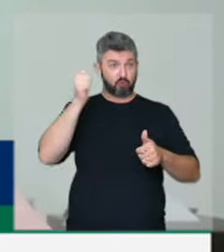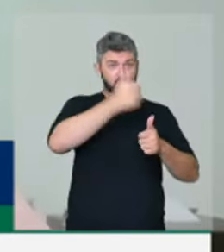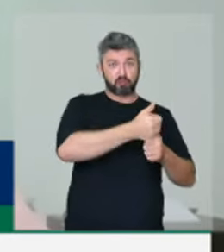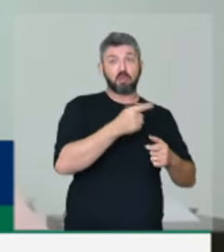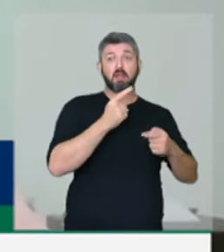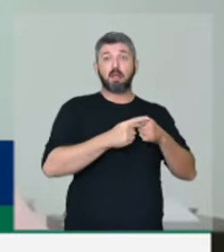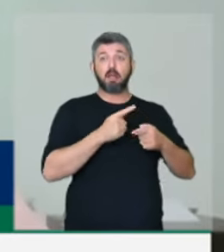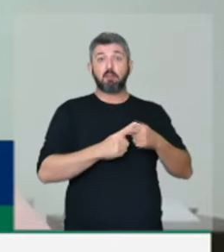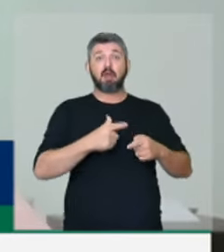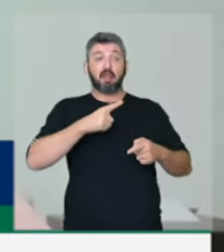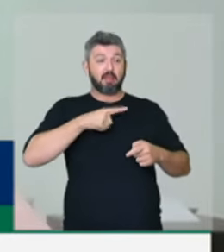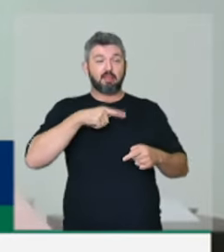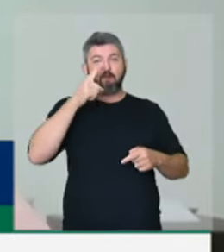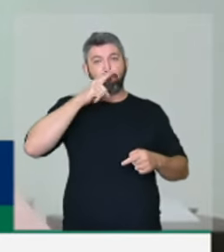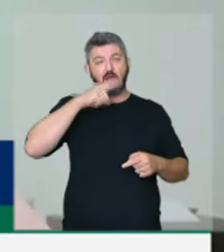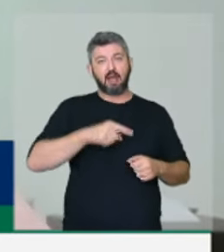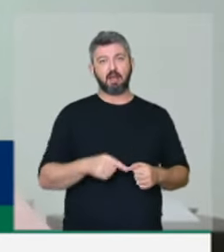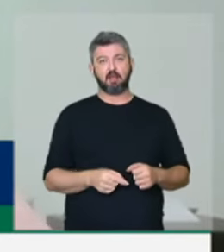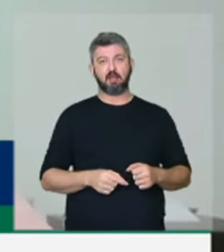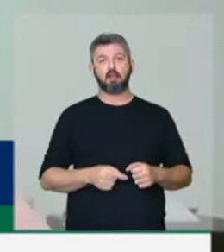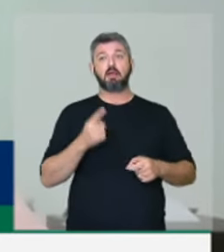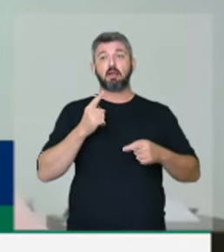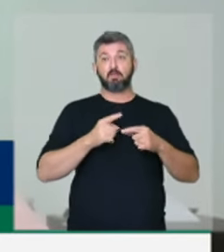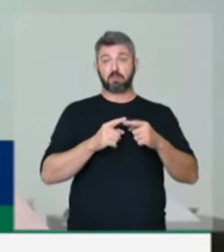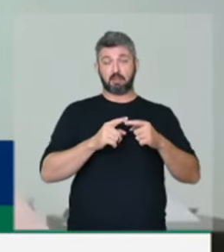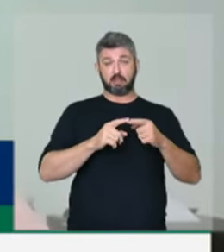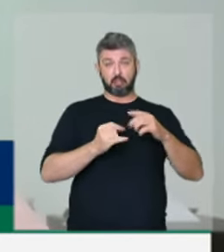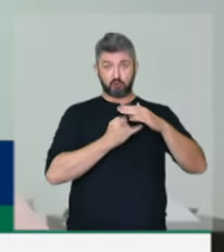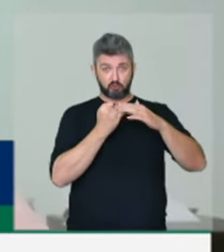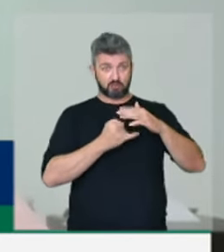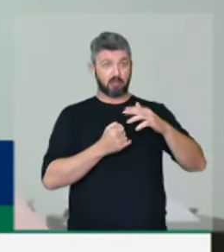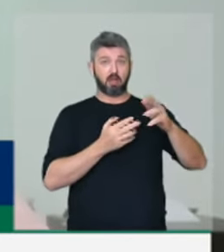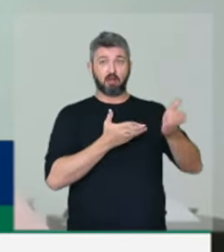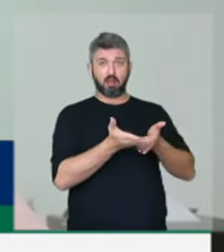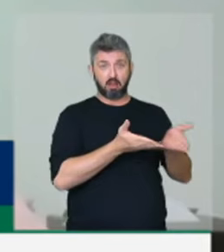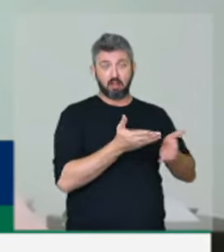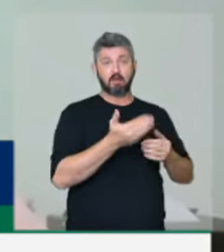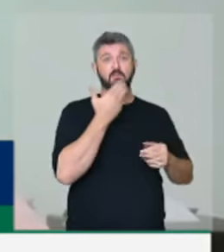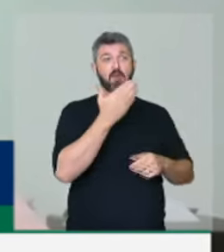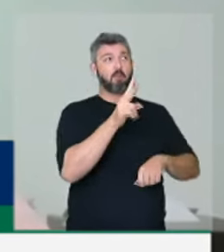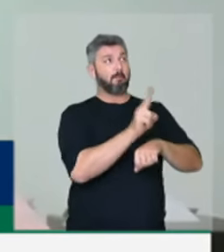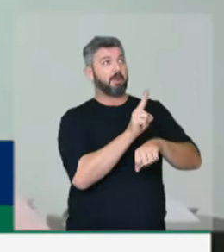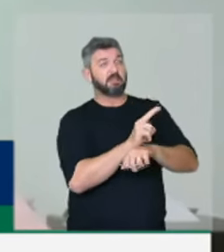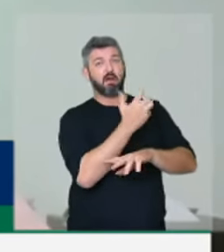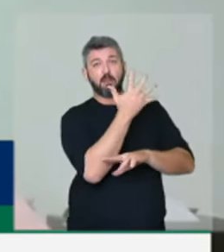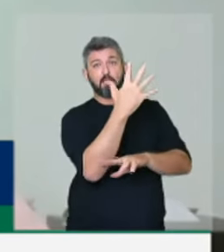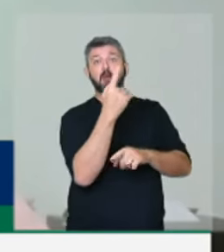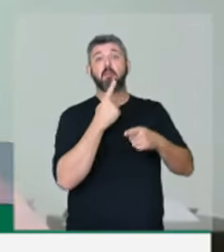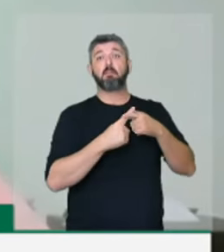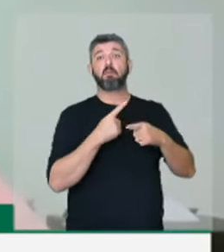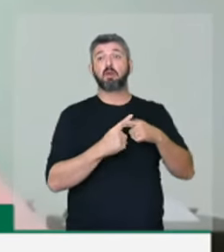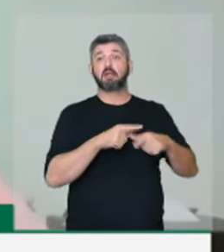LACUNA. SE EXISTEM ORGANIZAÇÕES TRABALHANDO EM RELAÇÃO É CONSERVAÇÃO DO MEIO AMBIENTE É PORQUE ESSE TRABALHO NÃO ESTÁ SENDO FEITO. DEVERIA ESTÁ SENDO